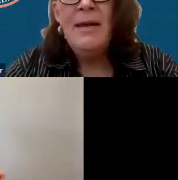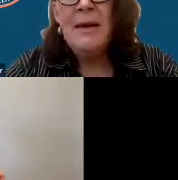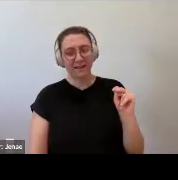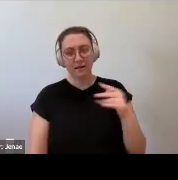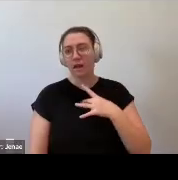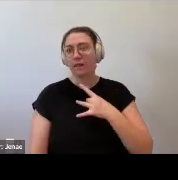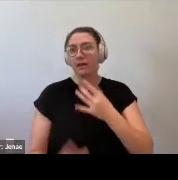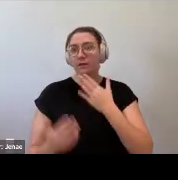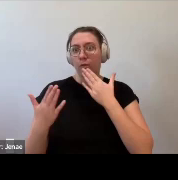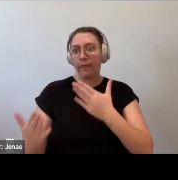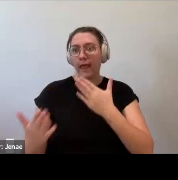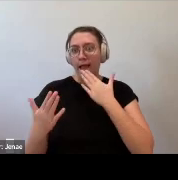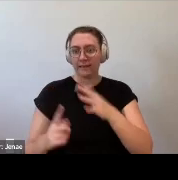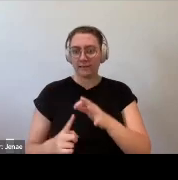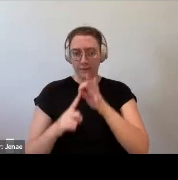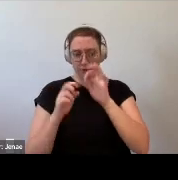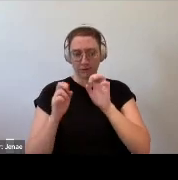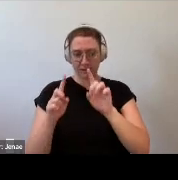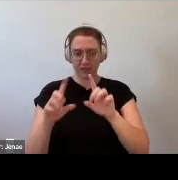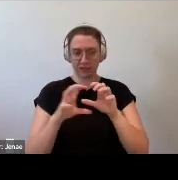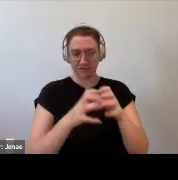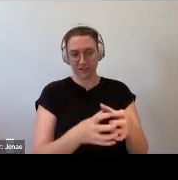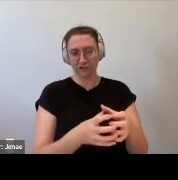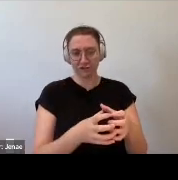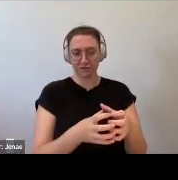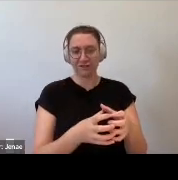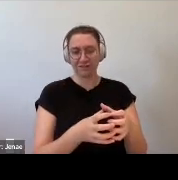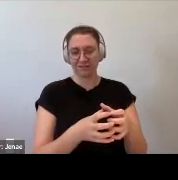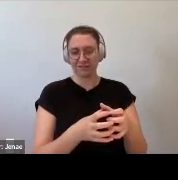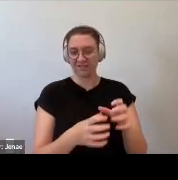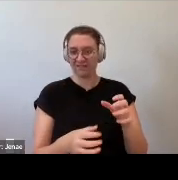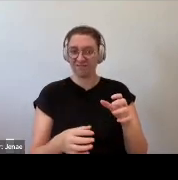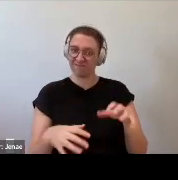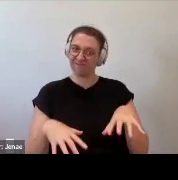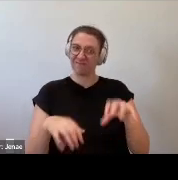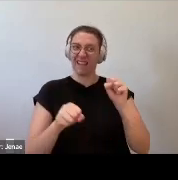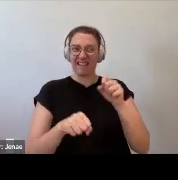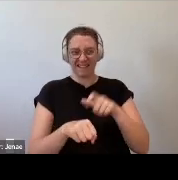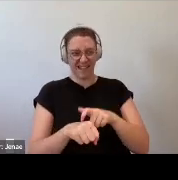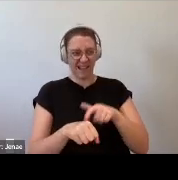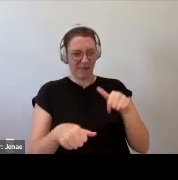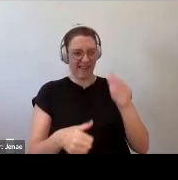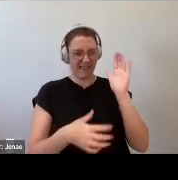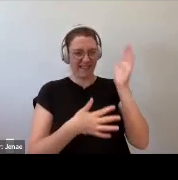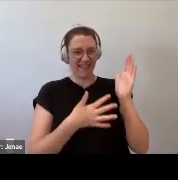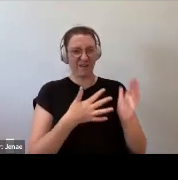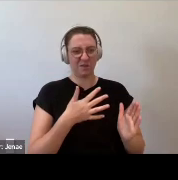agradecer a la división de educación especial por dedicar tiempo en esta serie para